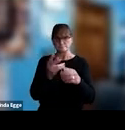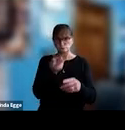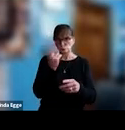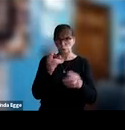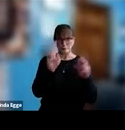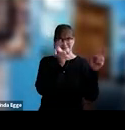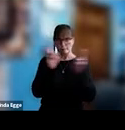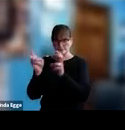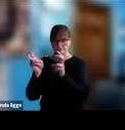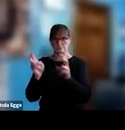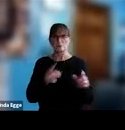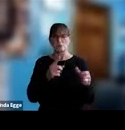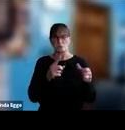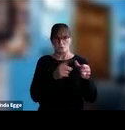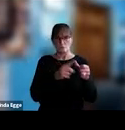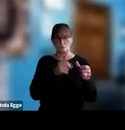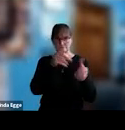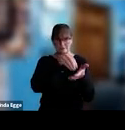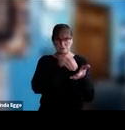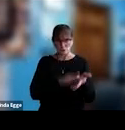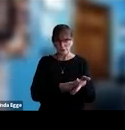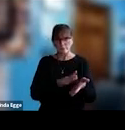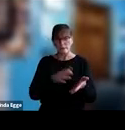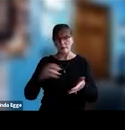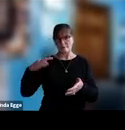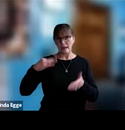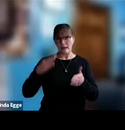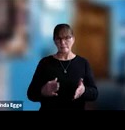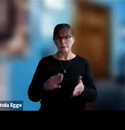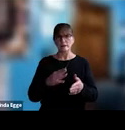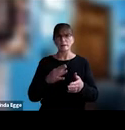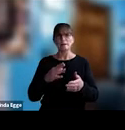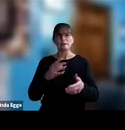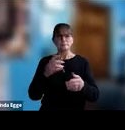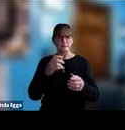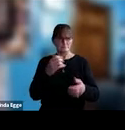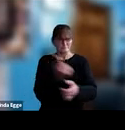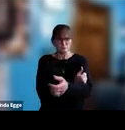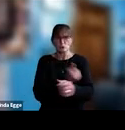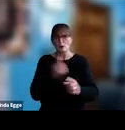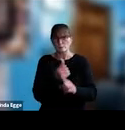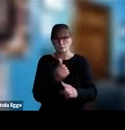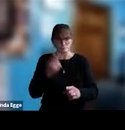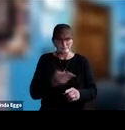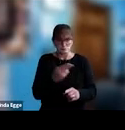El primero es documentar el historial de consumo de sustancias del solicitante. Lo que queremos hacer aquí